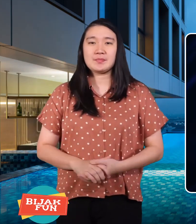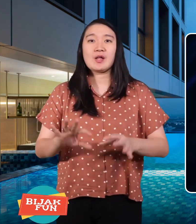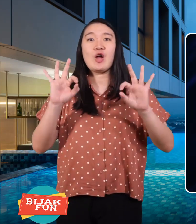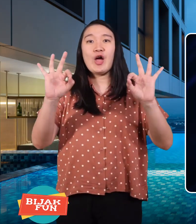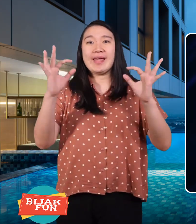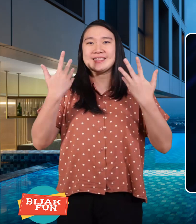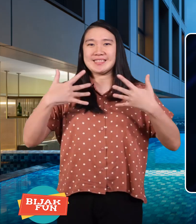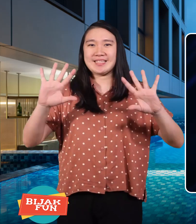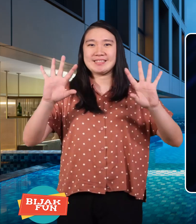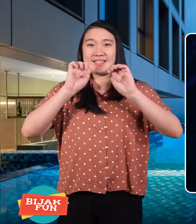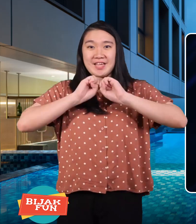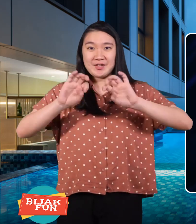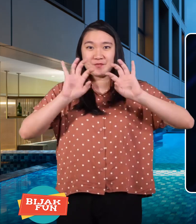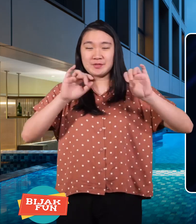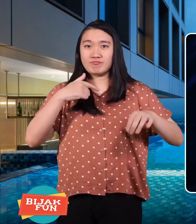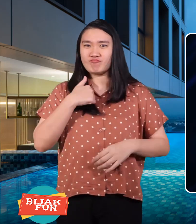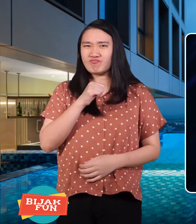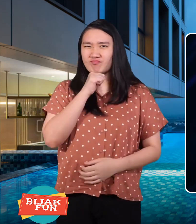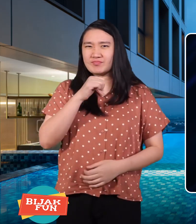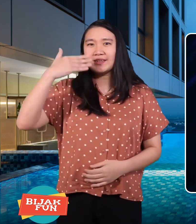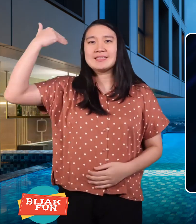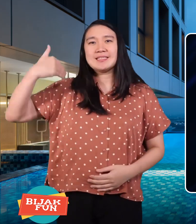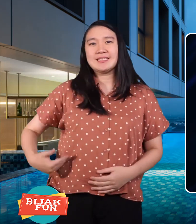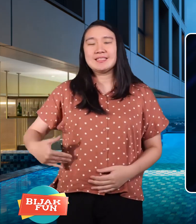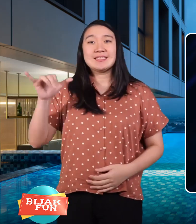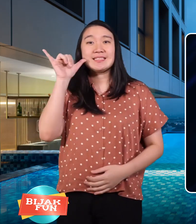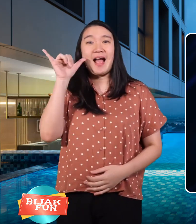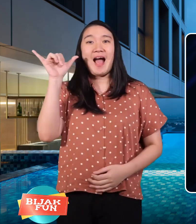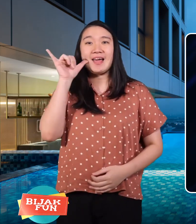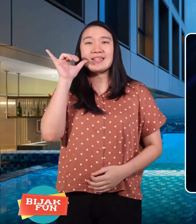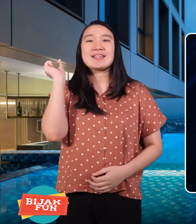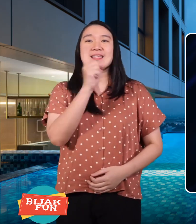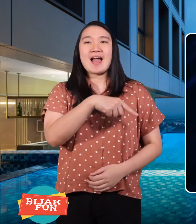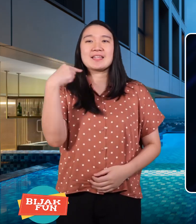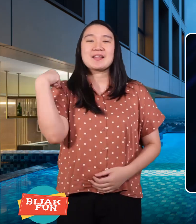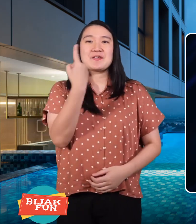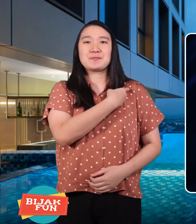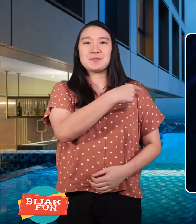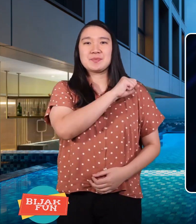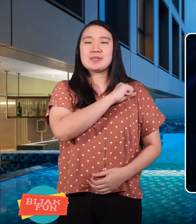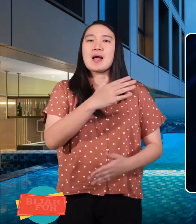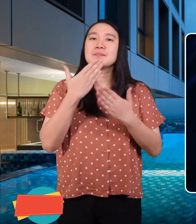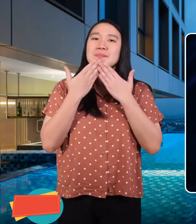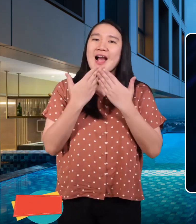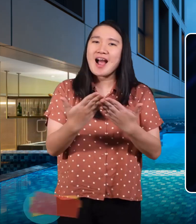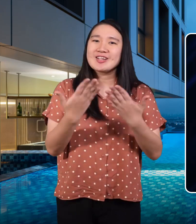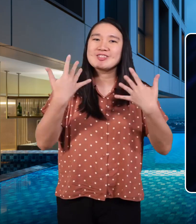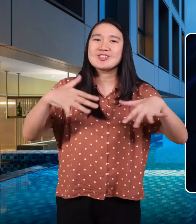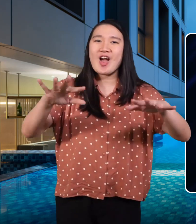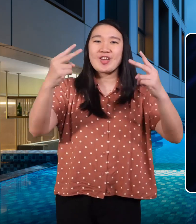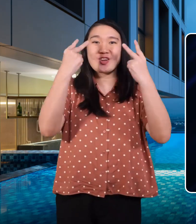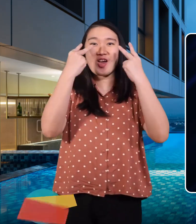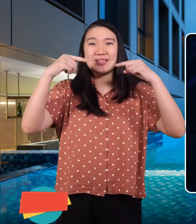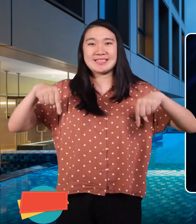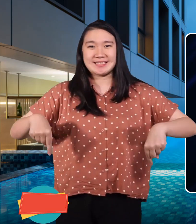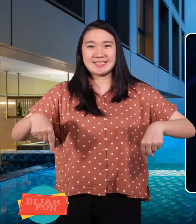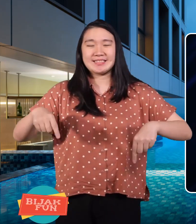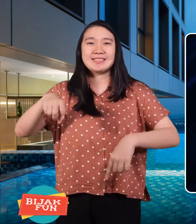Oke sekian informasi hari ini, saya Yani dari KamiBijak. Terima kasih, tetap menonton ya.